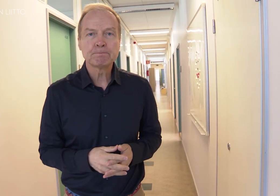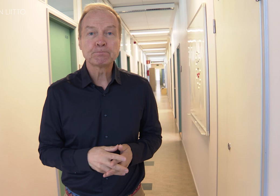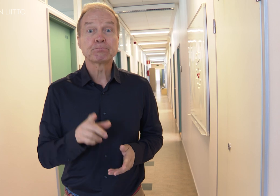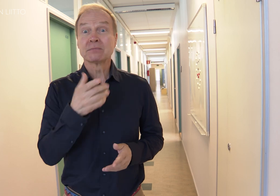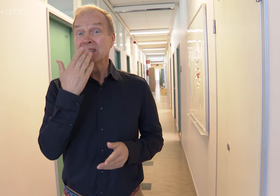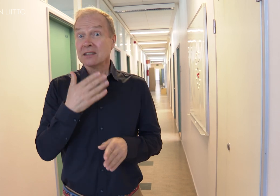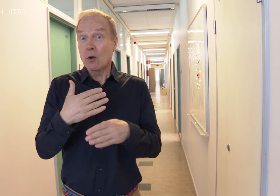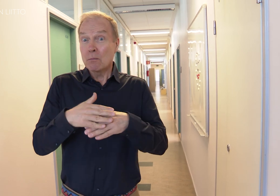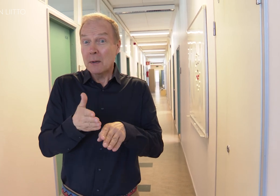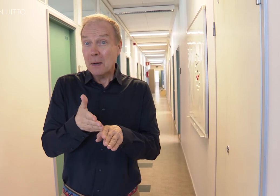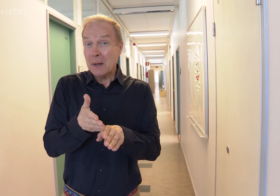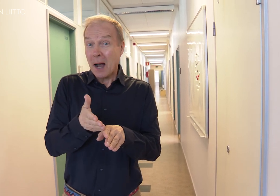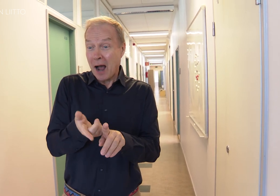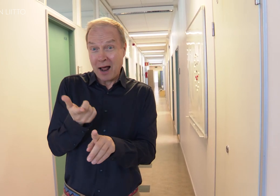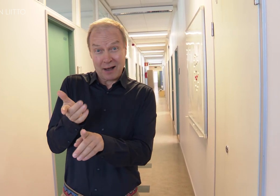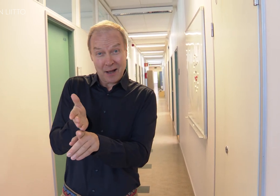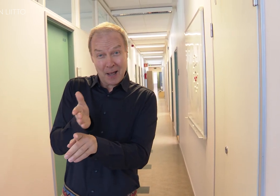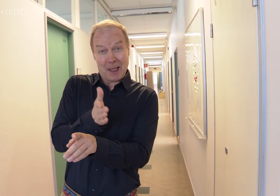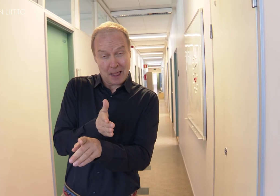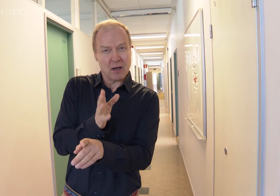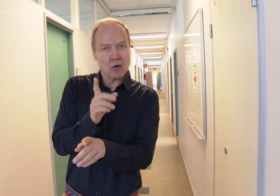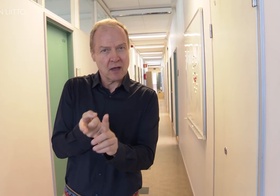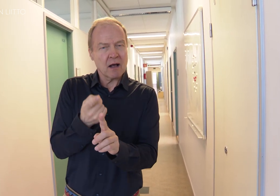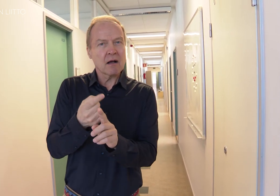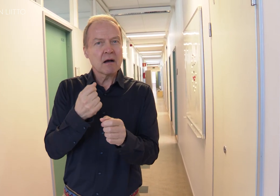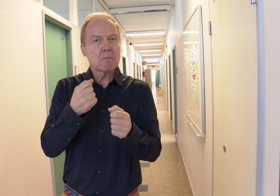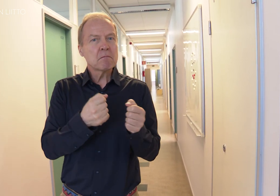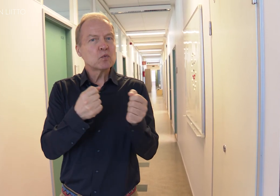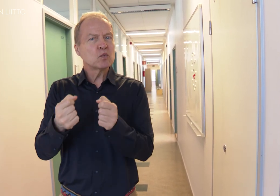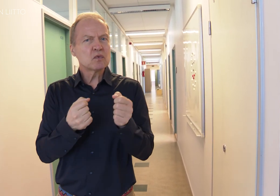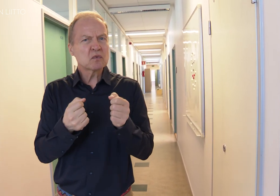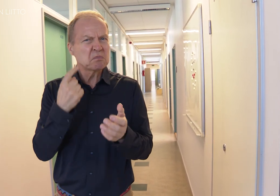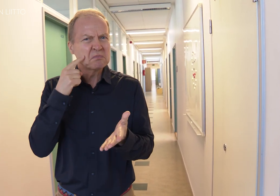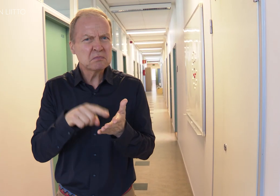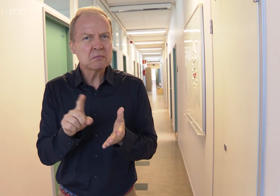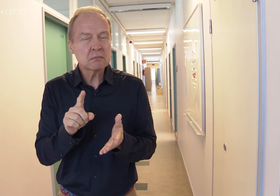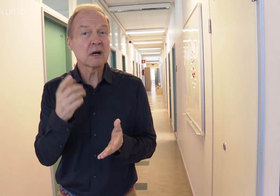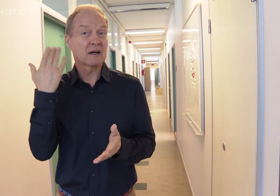Juuri ennen kesälomaa aloitimme muuton.